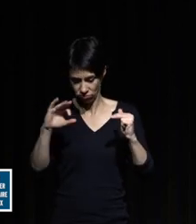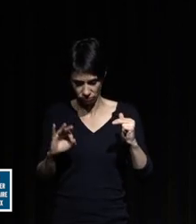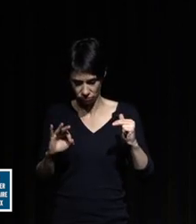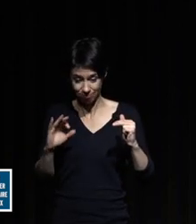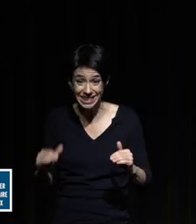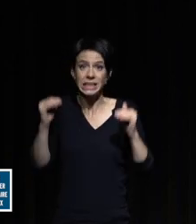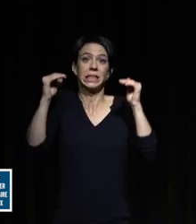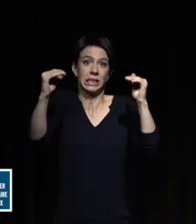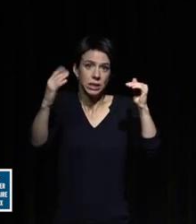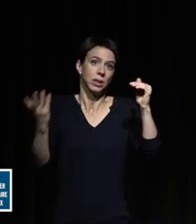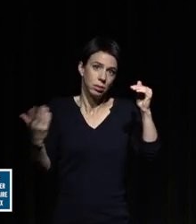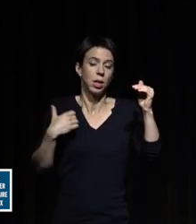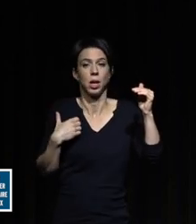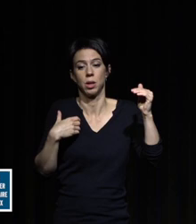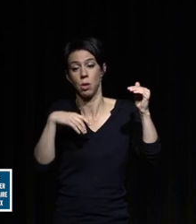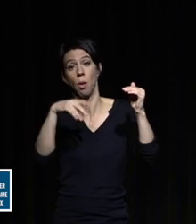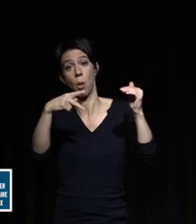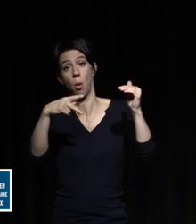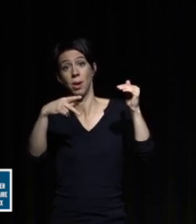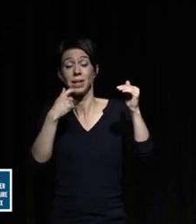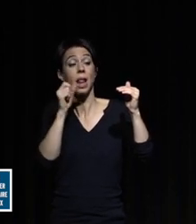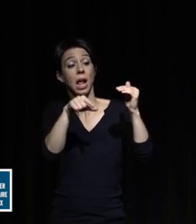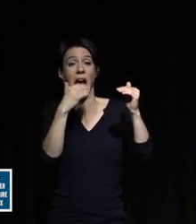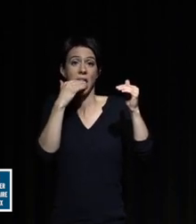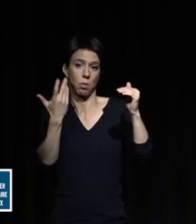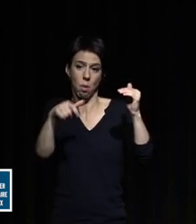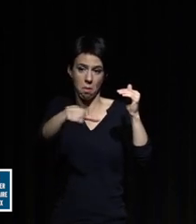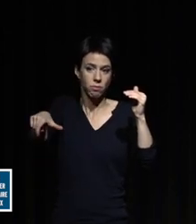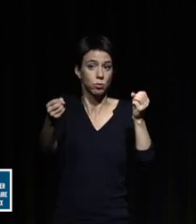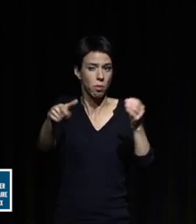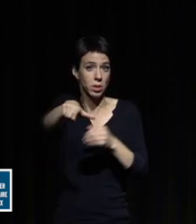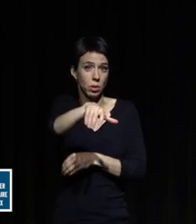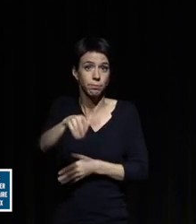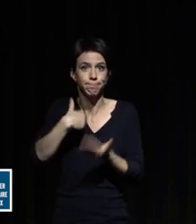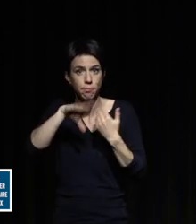eaux police et la tolérance tolérance digestive essentiellement aux tolérances neurologiques et